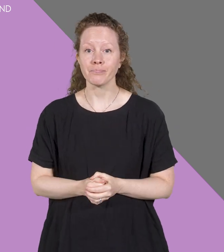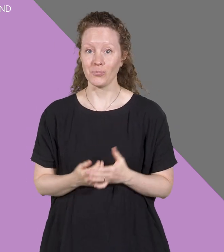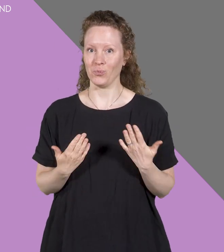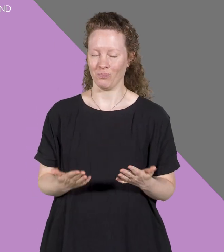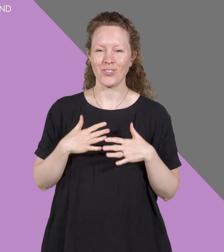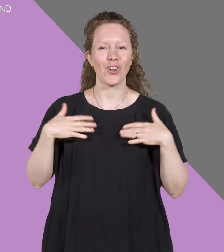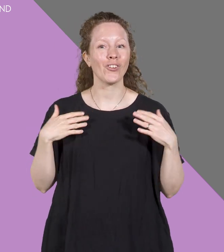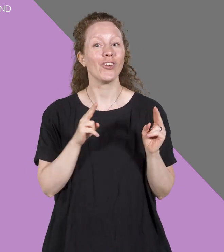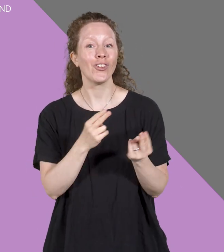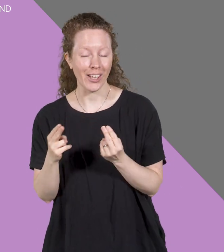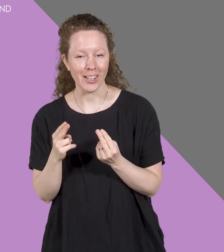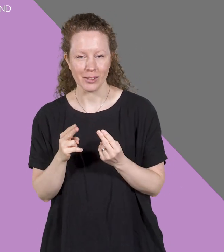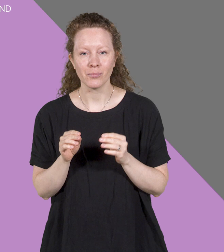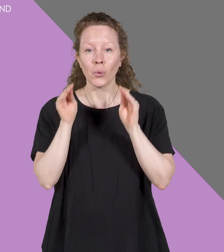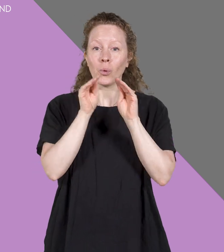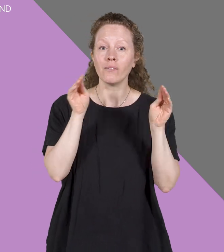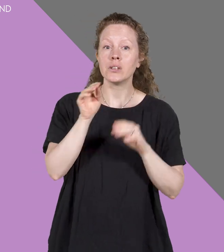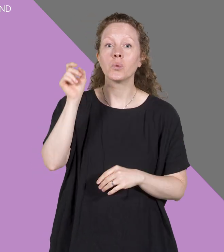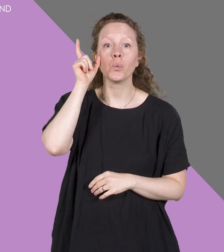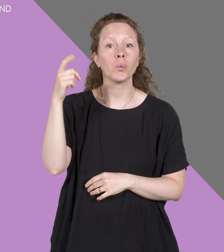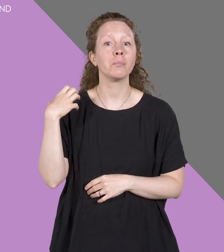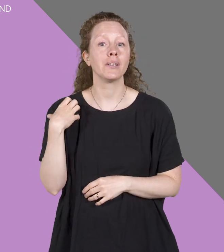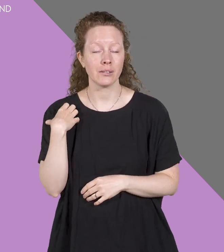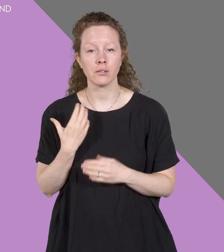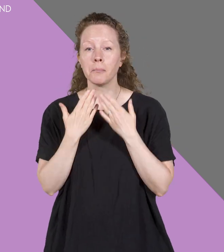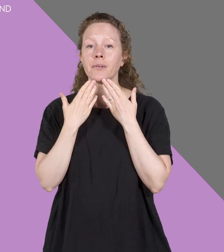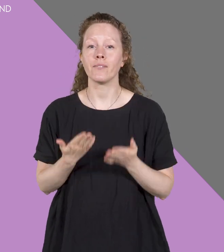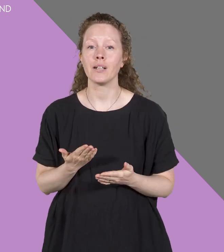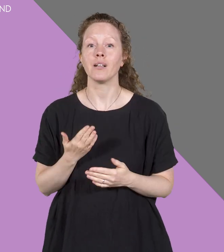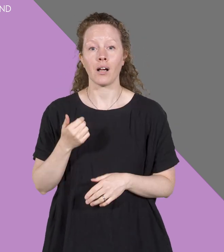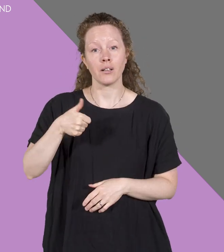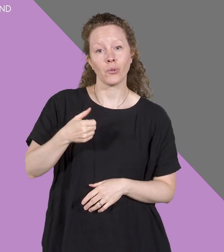Universitetet kommer nu med goda nyheter om att Undervisnings- och kulturministeriet -